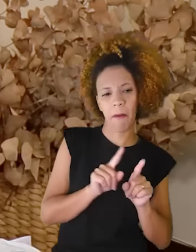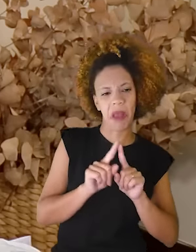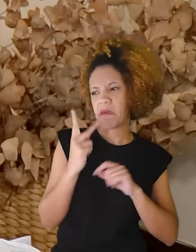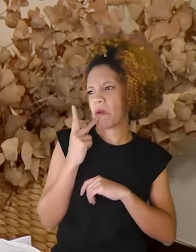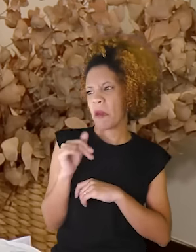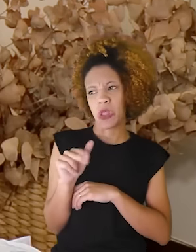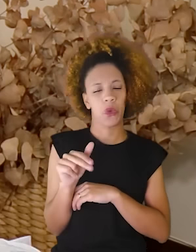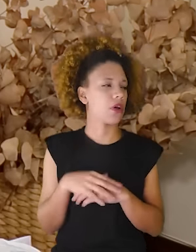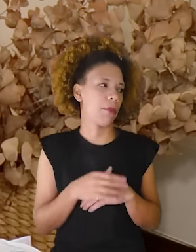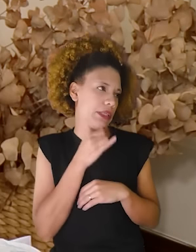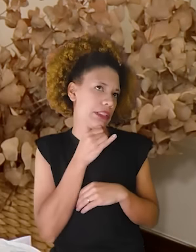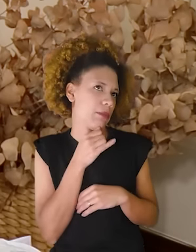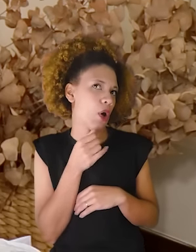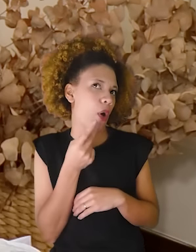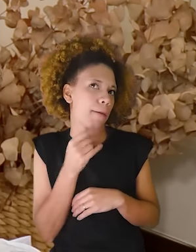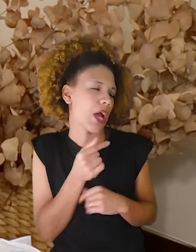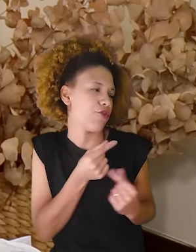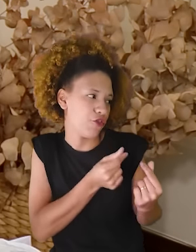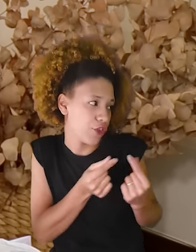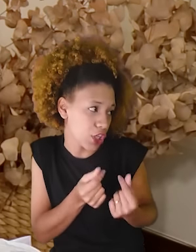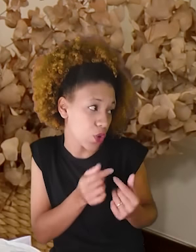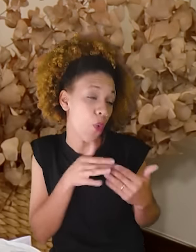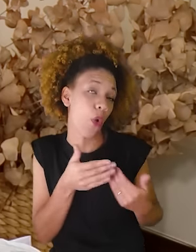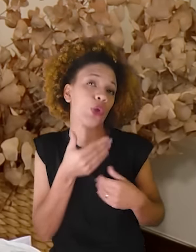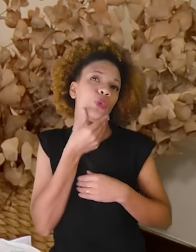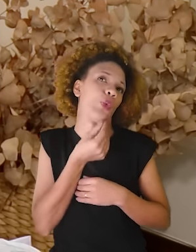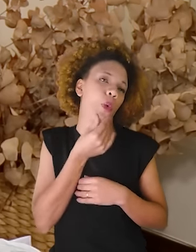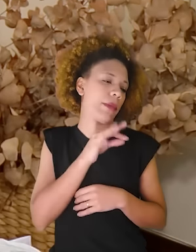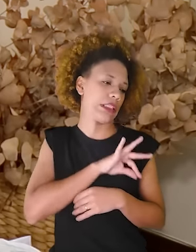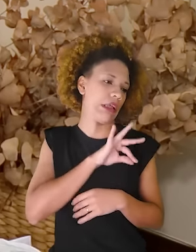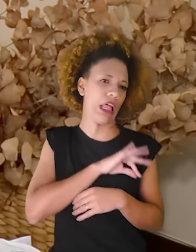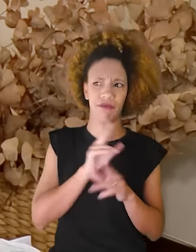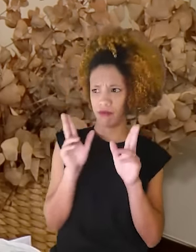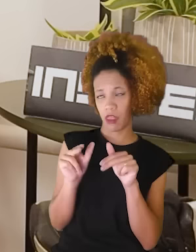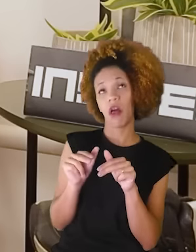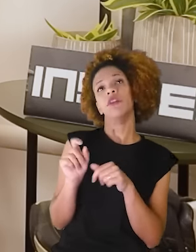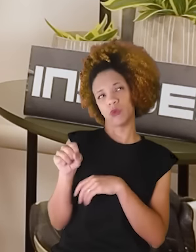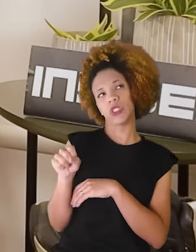teve assim conversas do tipo financeiras filho quando o homem ganha dinheiro nada Ah não isso